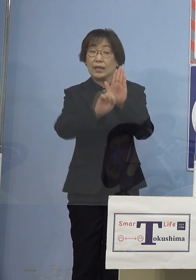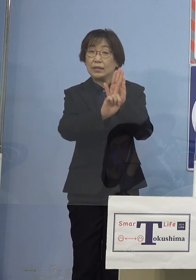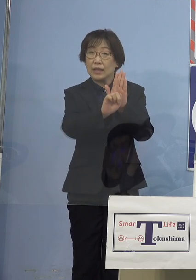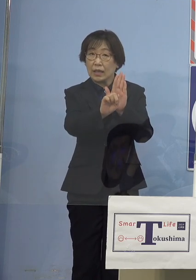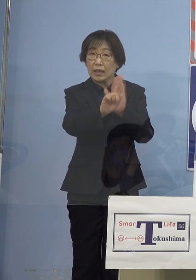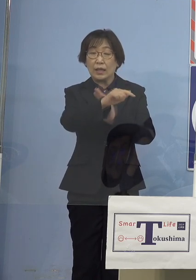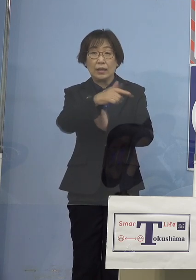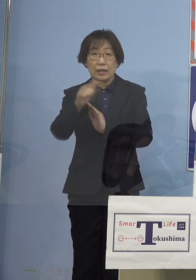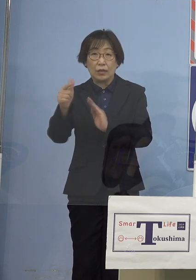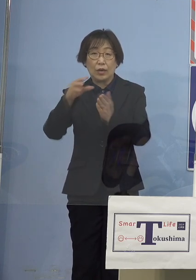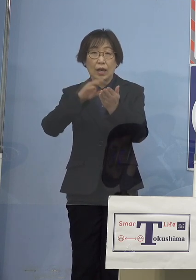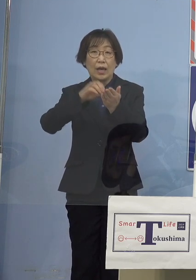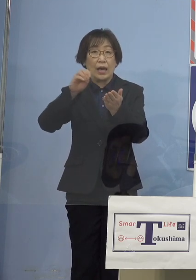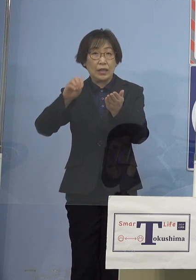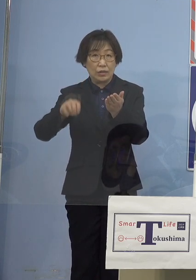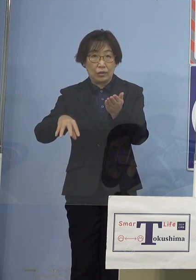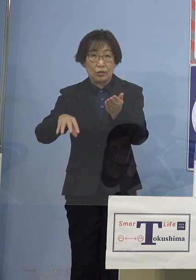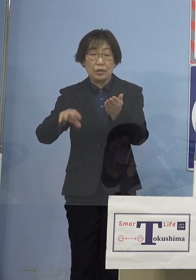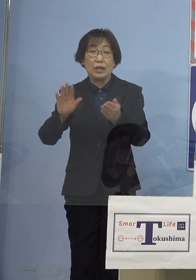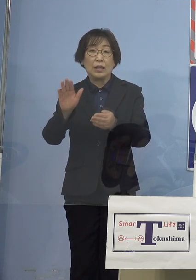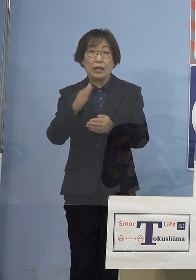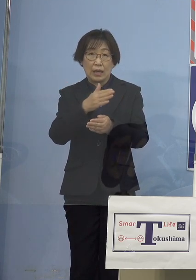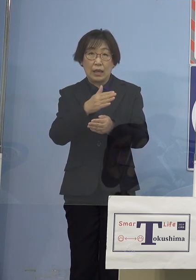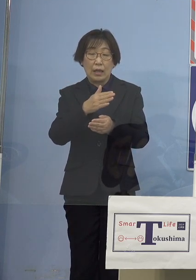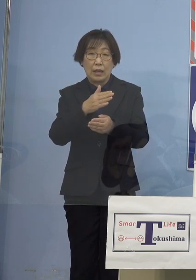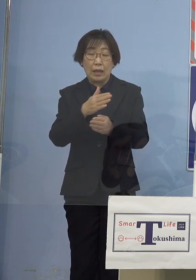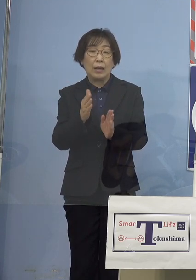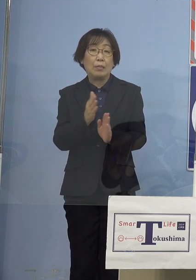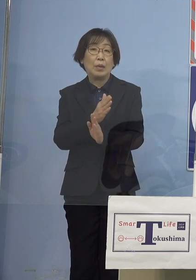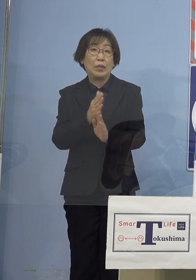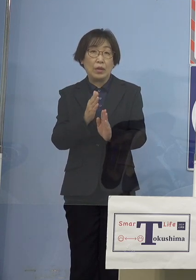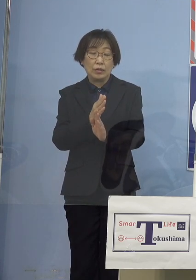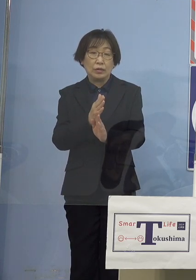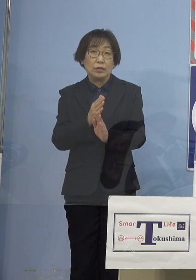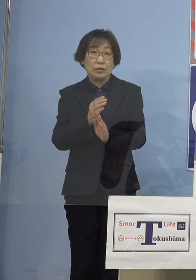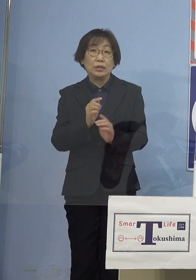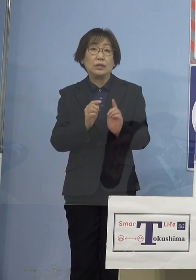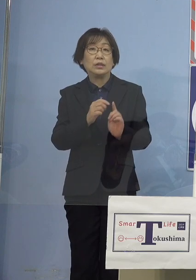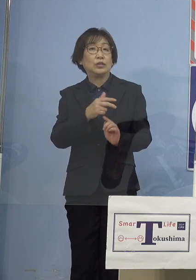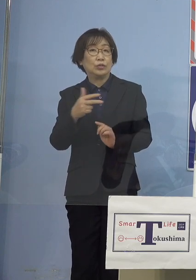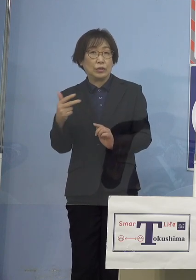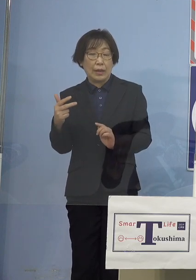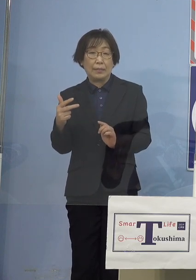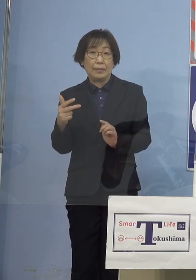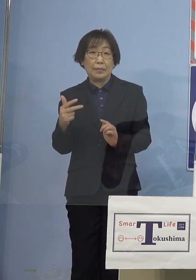解除されてから間もなく2週間 経過をするところでありますが